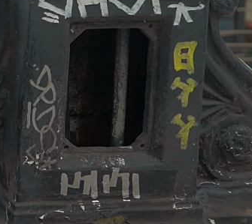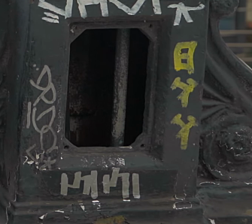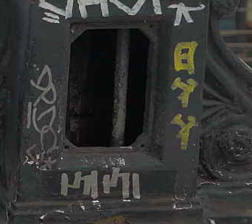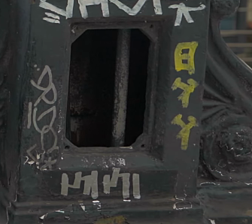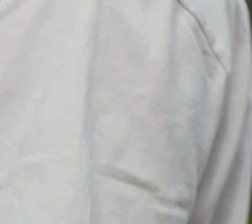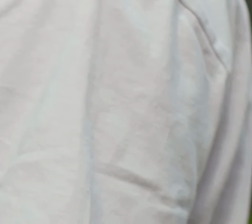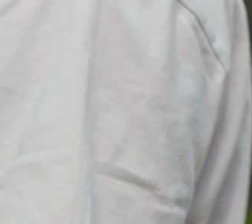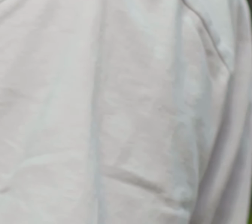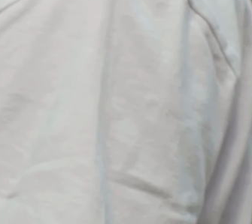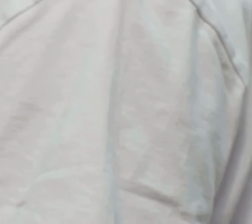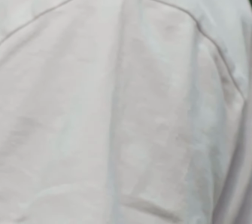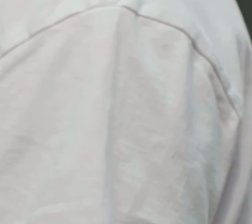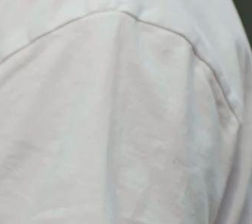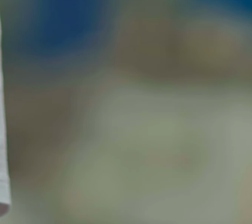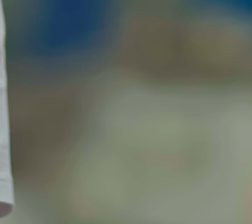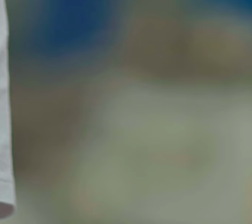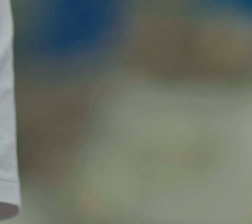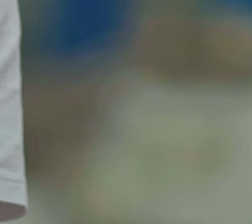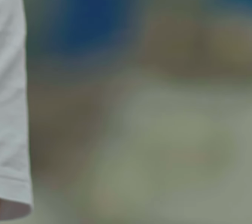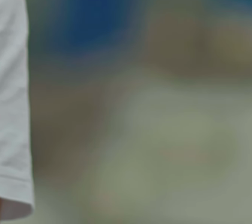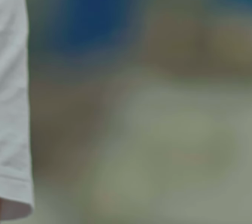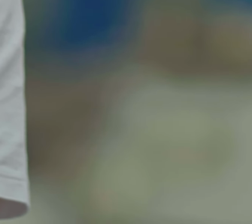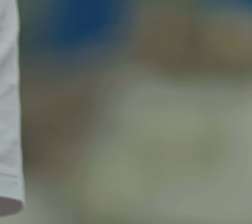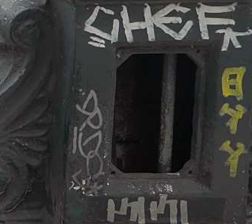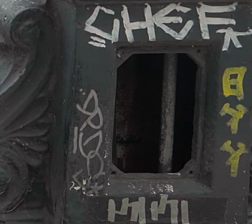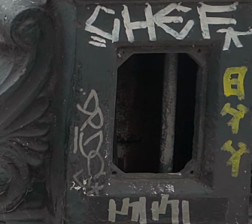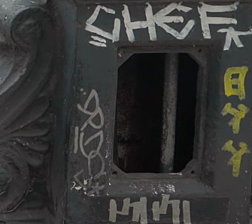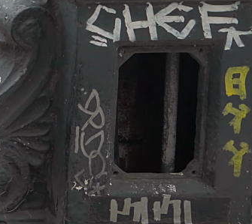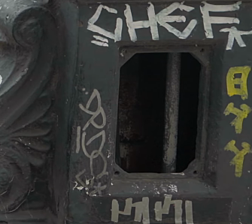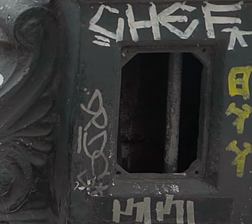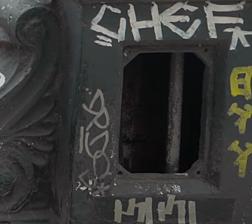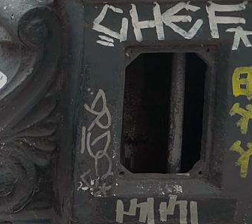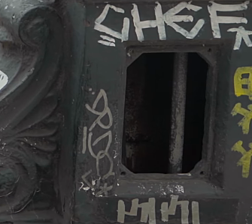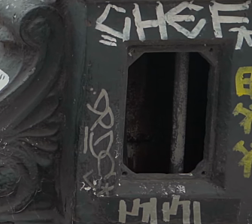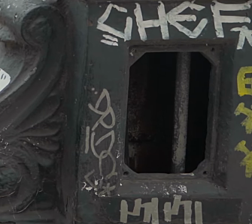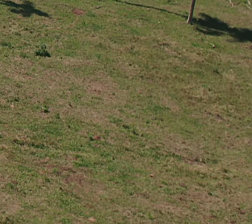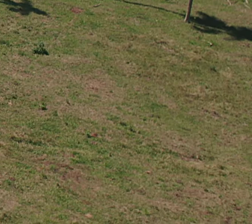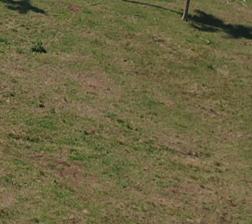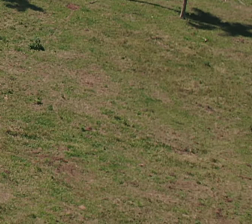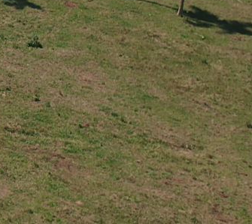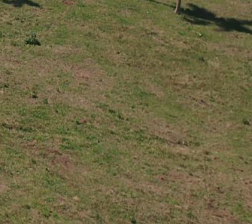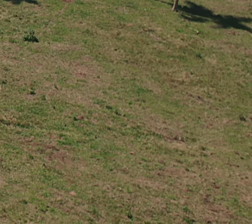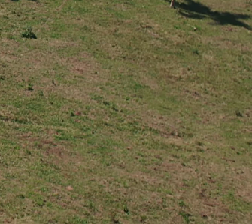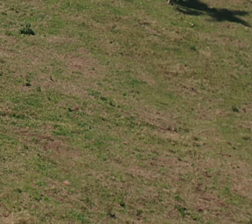[Teclando] Animada [Pássaros]